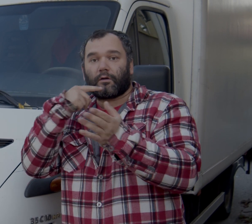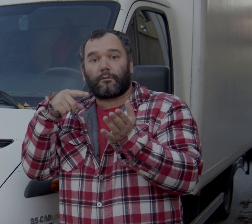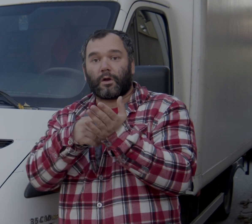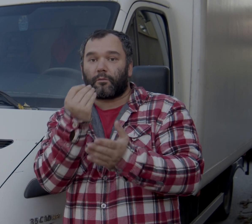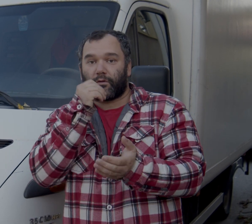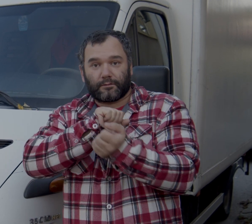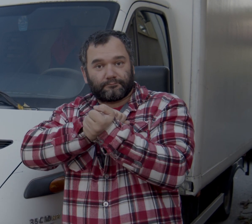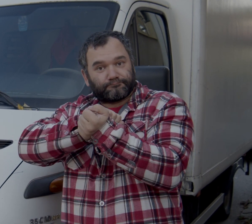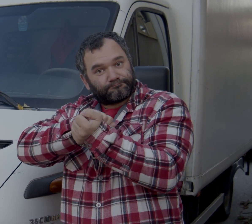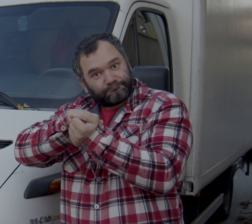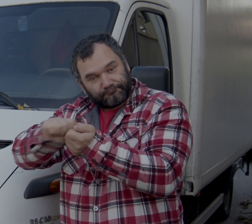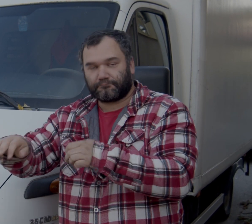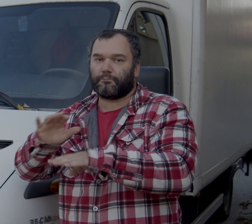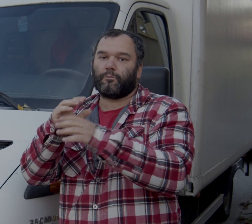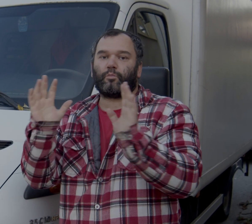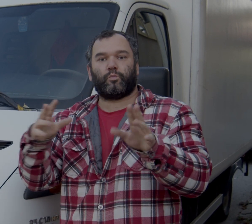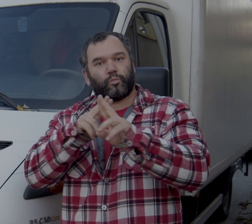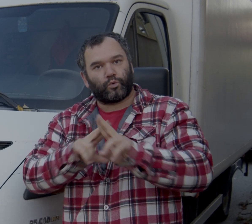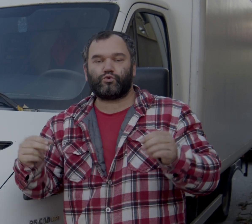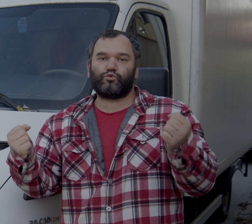záleží od toho, koľko potravín treba doviezť.